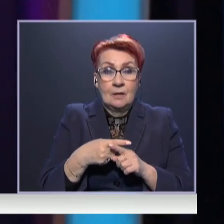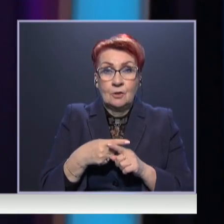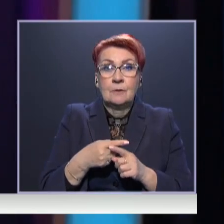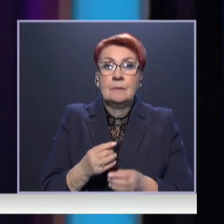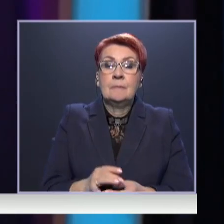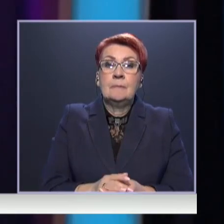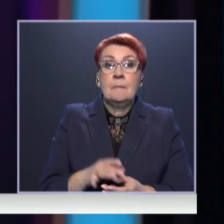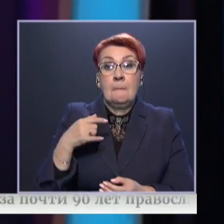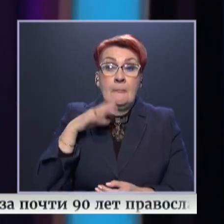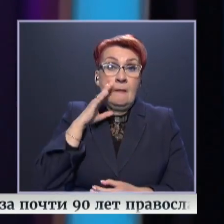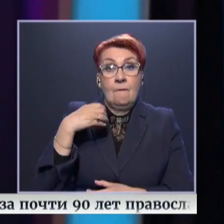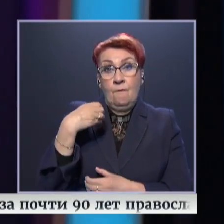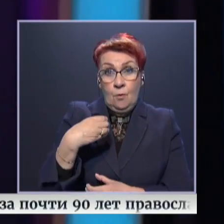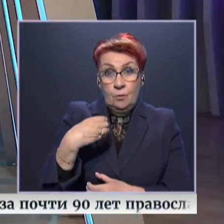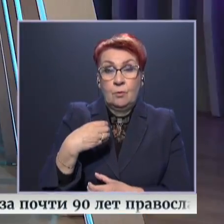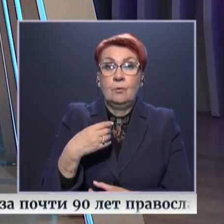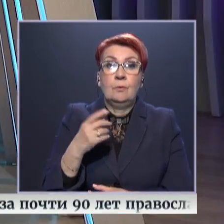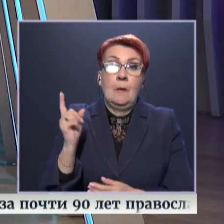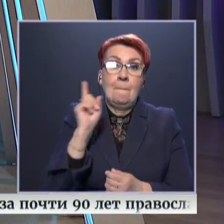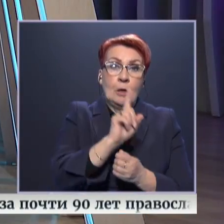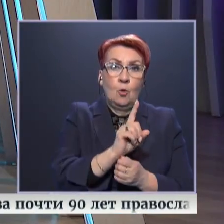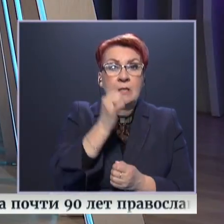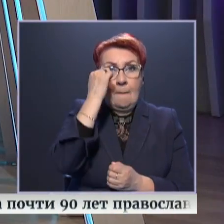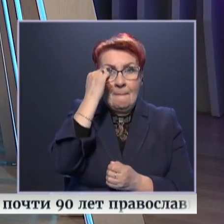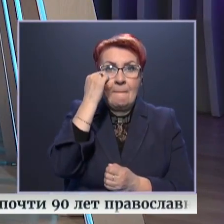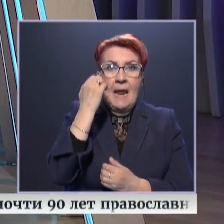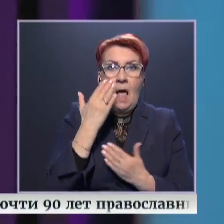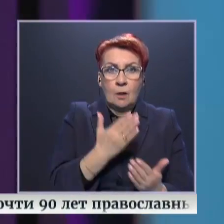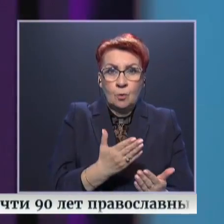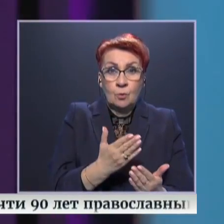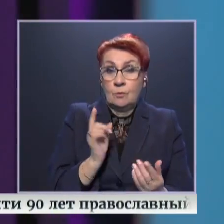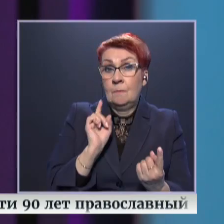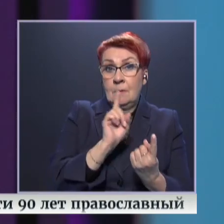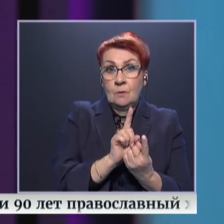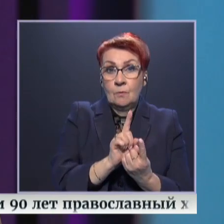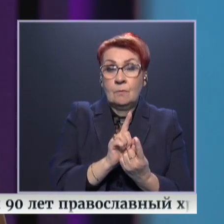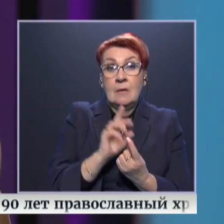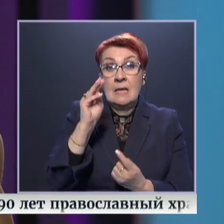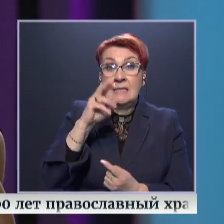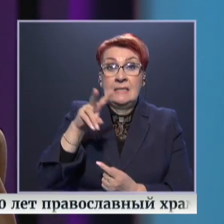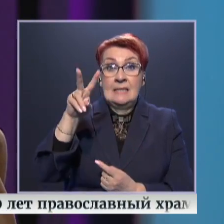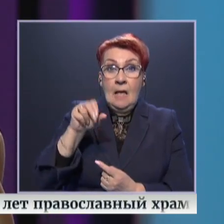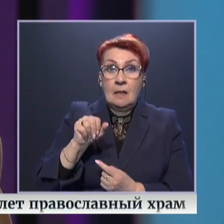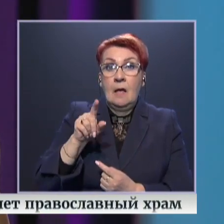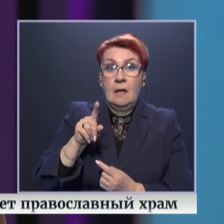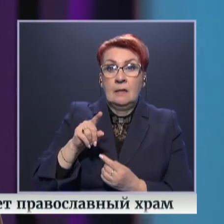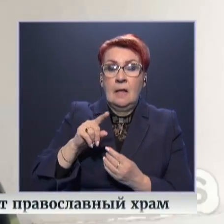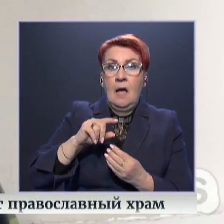водички подходя к мемориалу мы видим такую картину на ступеньках танцует граждане Украины силиконовых масках